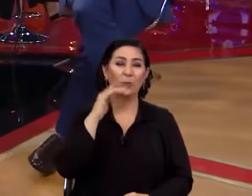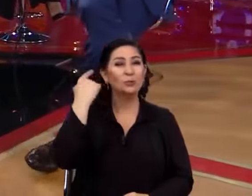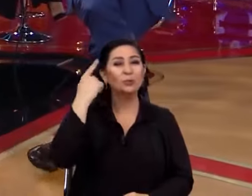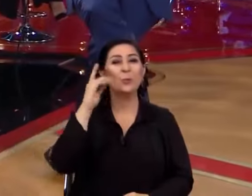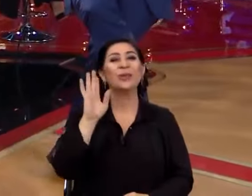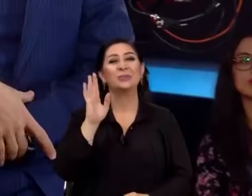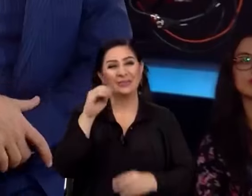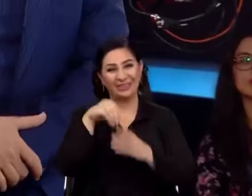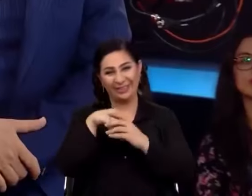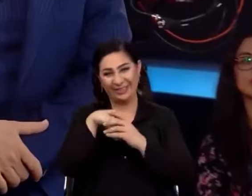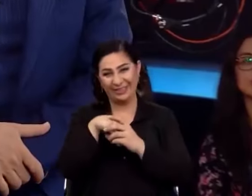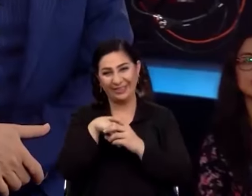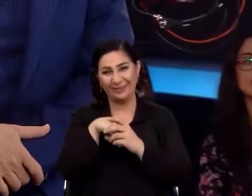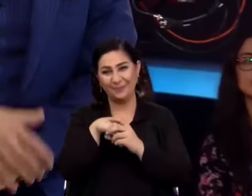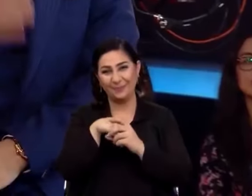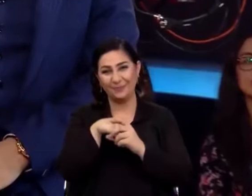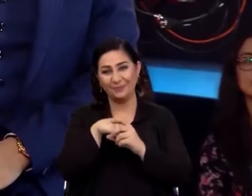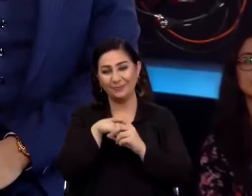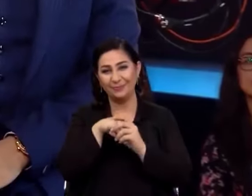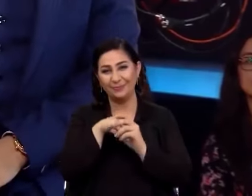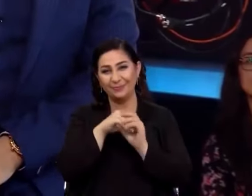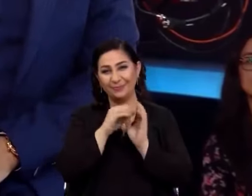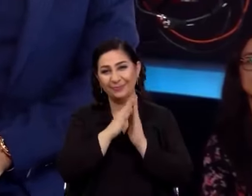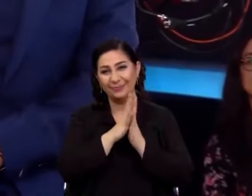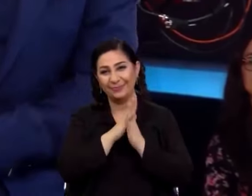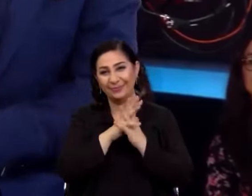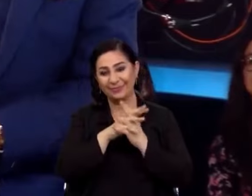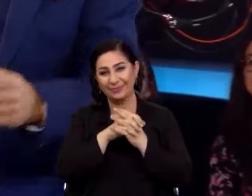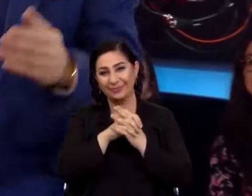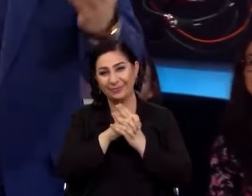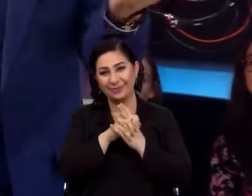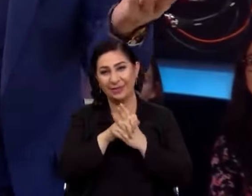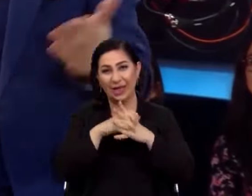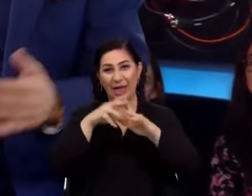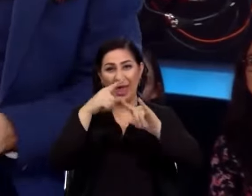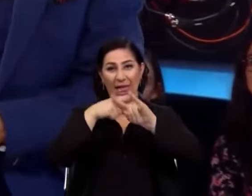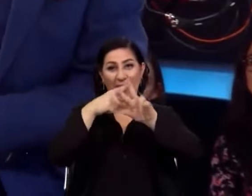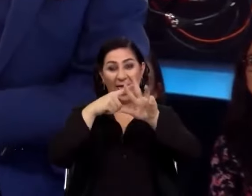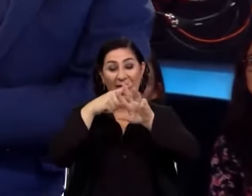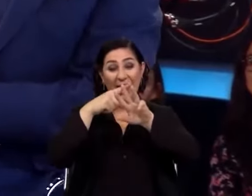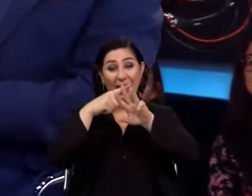için böyle bir magazinel yaklaşım tarz oluyor Helenistik değil mi Sizinki Hayır